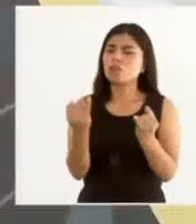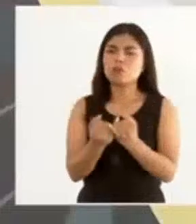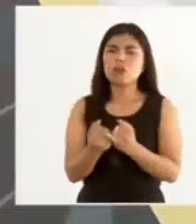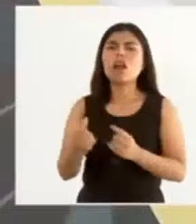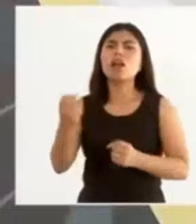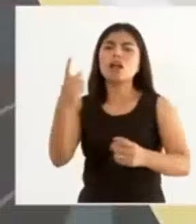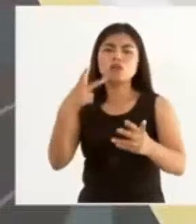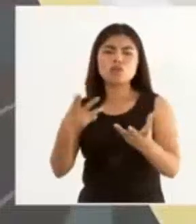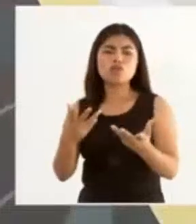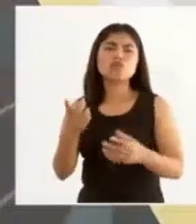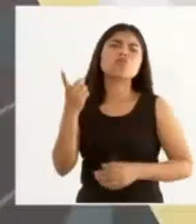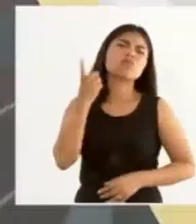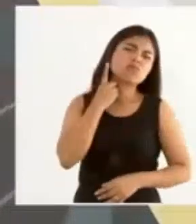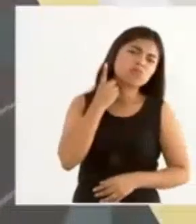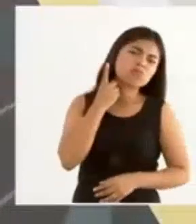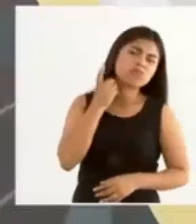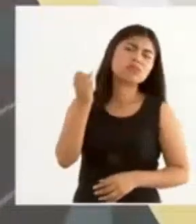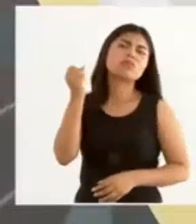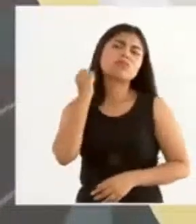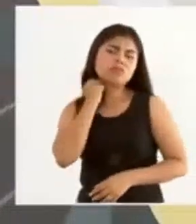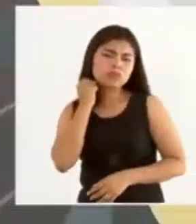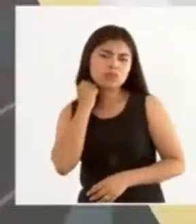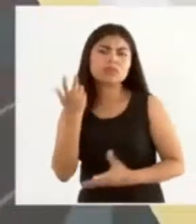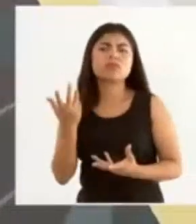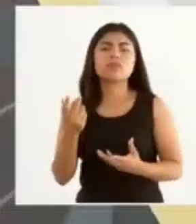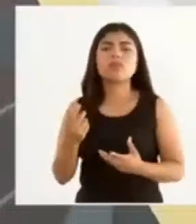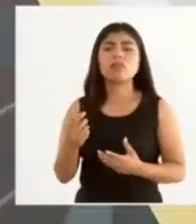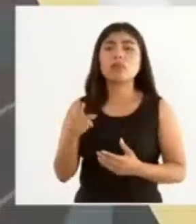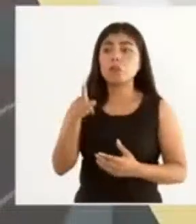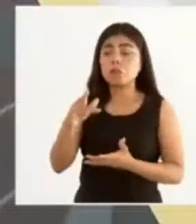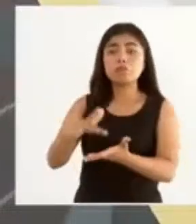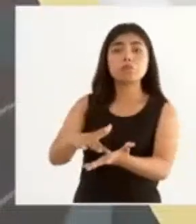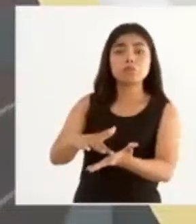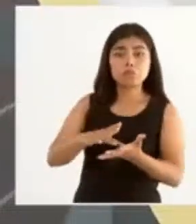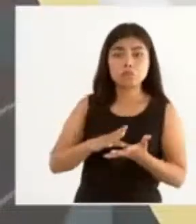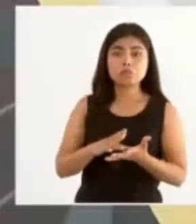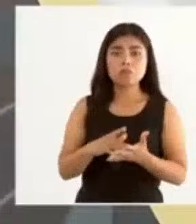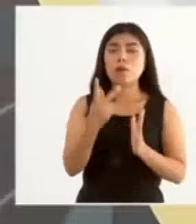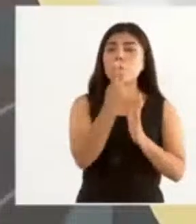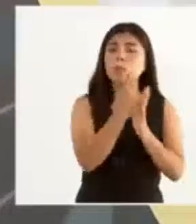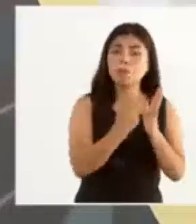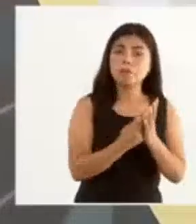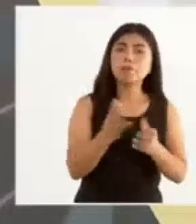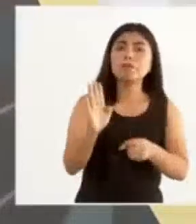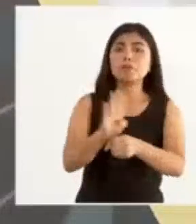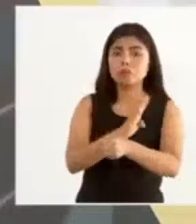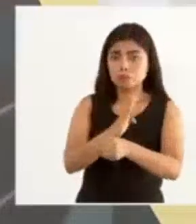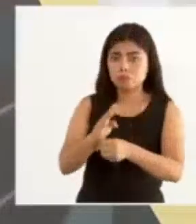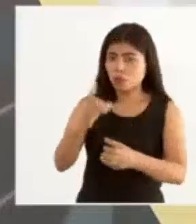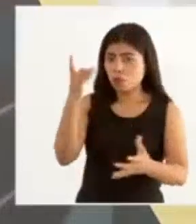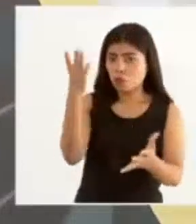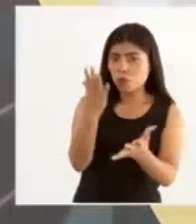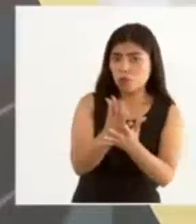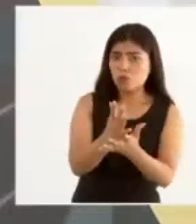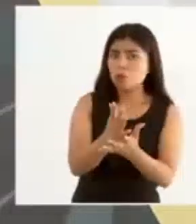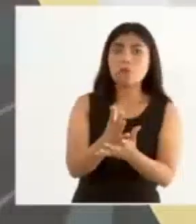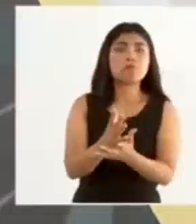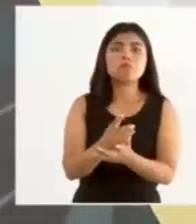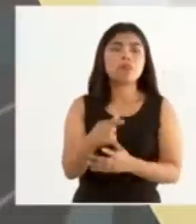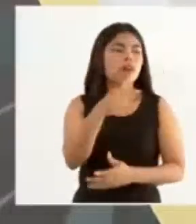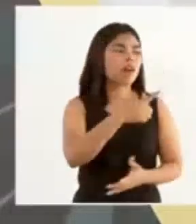con ello, porque ya no solo son programas de bienestar, ya están escritos en la Constitución.